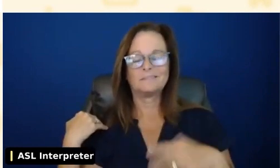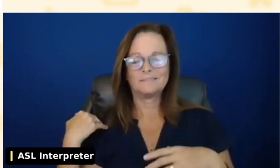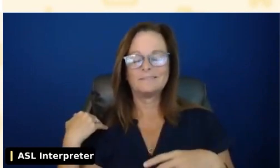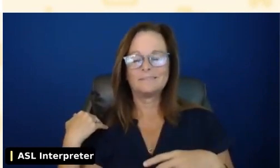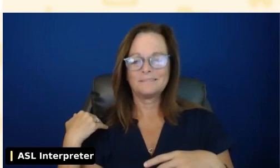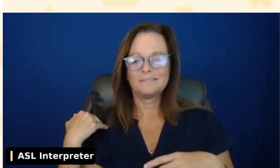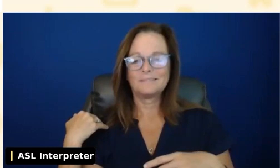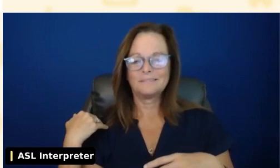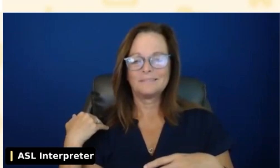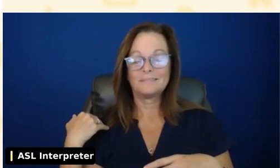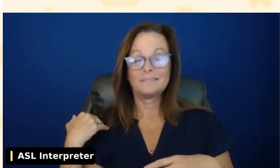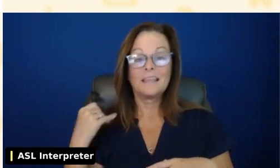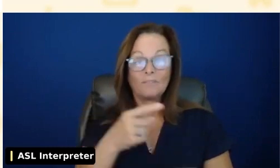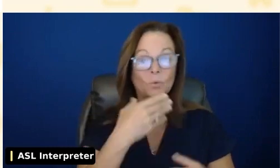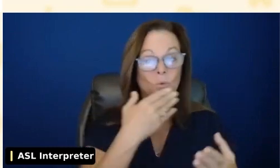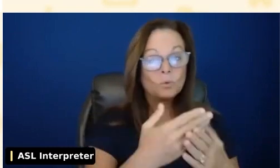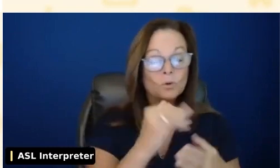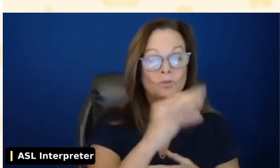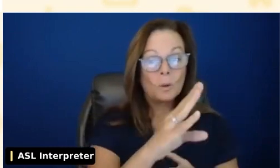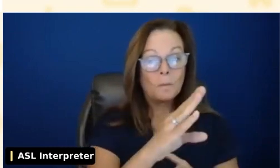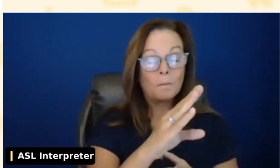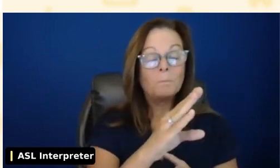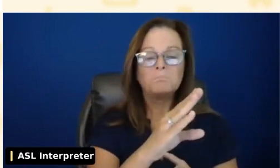de mi parte, si sucede que te conozco.